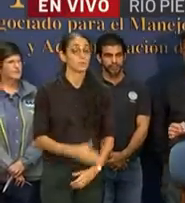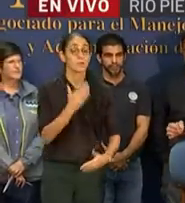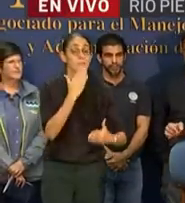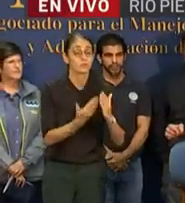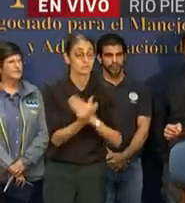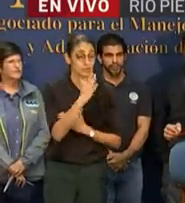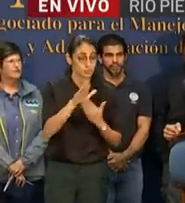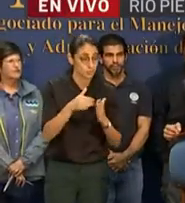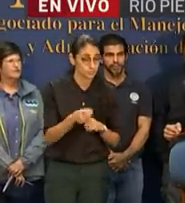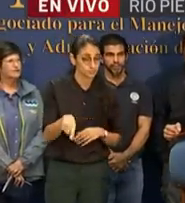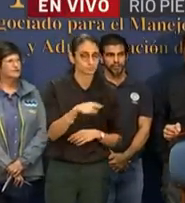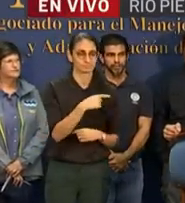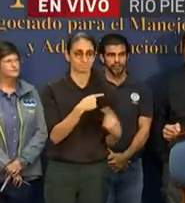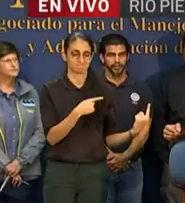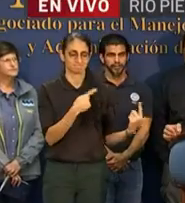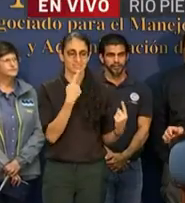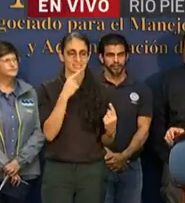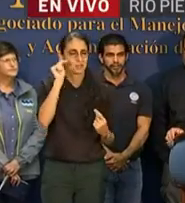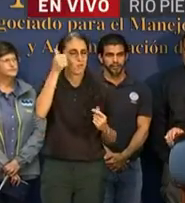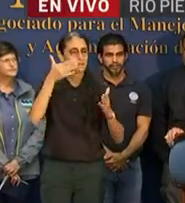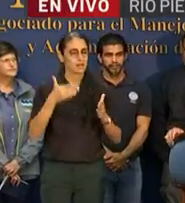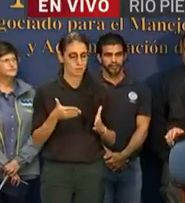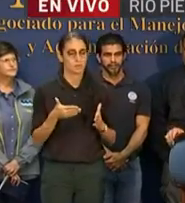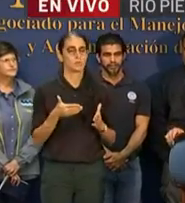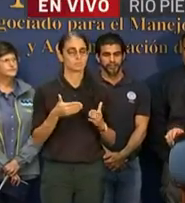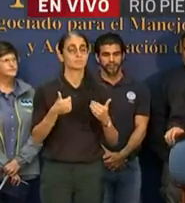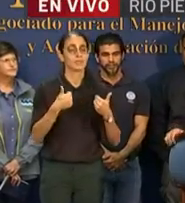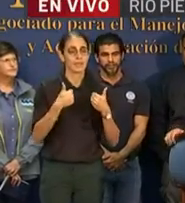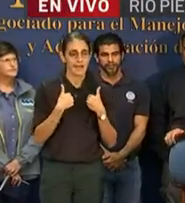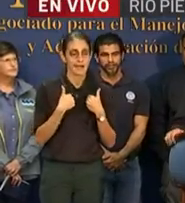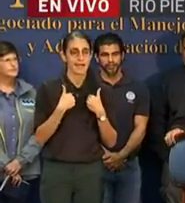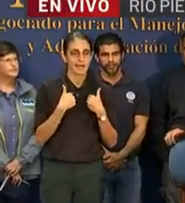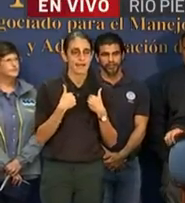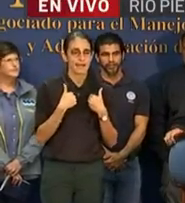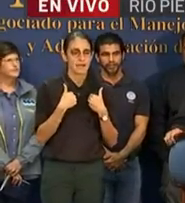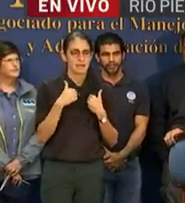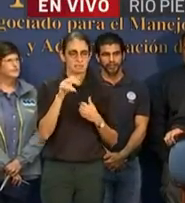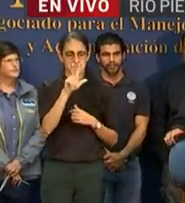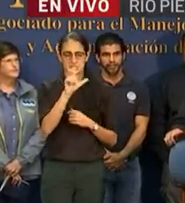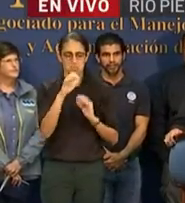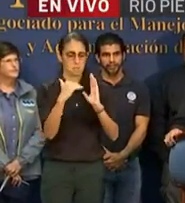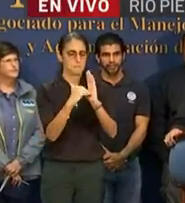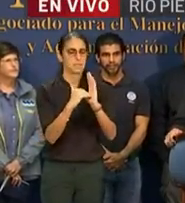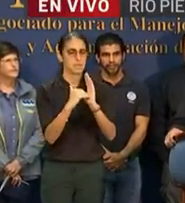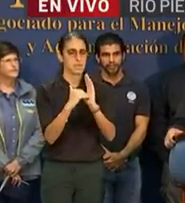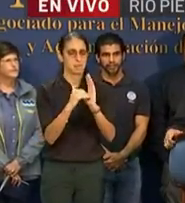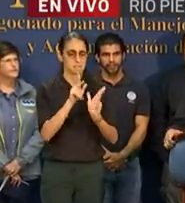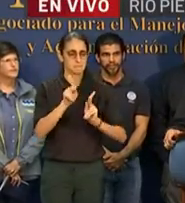REPRESENTAN LA LUMA Y ARIEL,